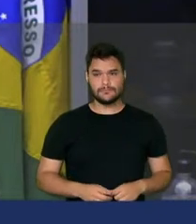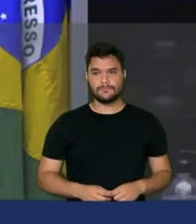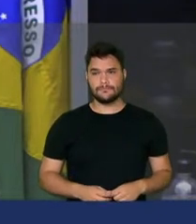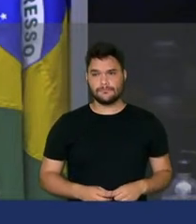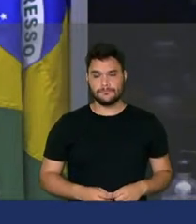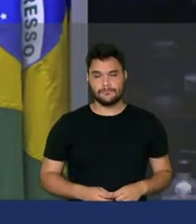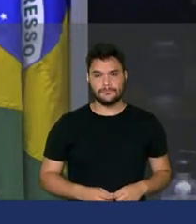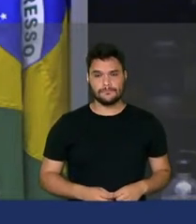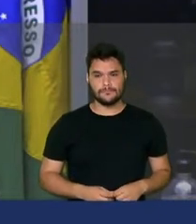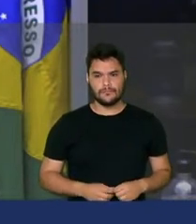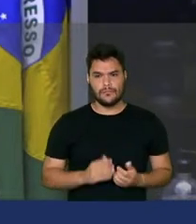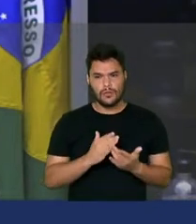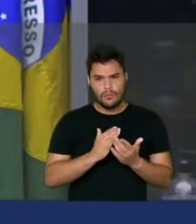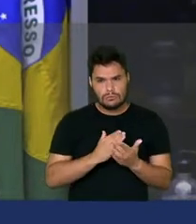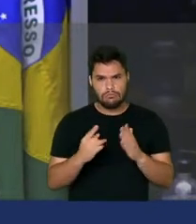SENDO INCLUSIVE AMEAÇADO ... [SOAR DA CAMPAINHA] SENDO